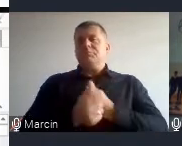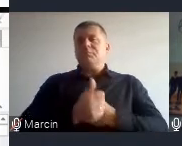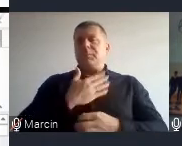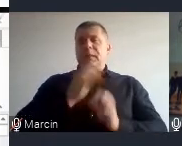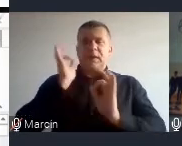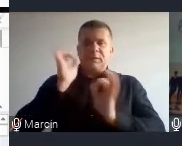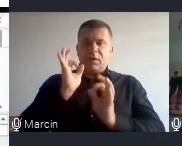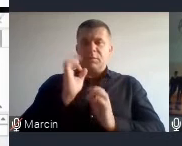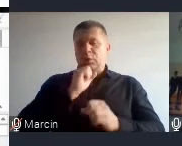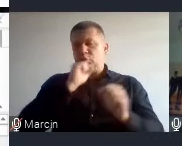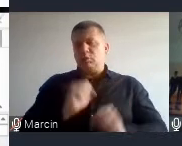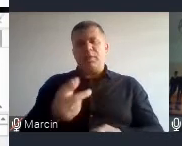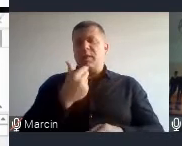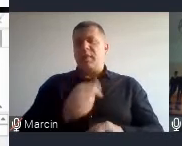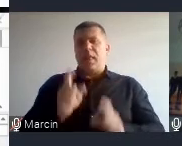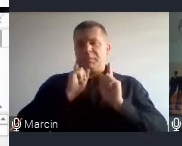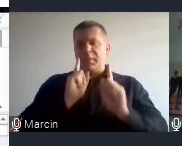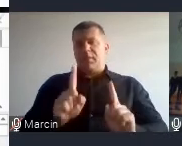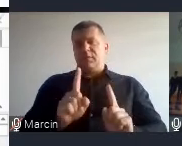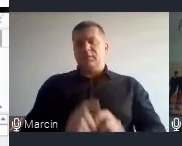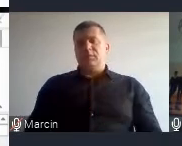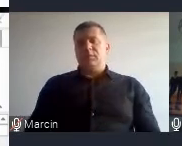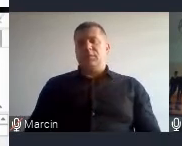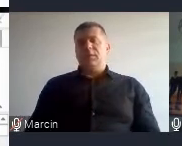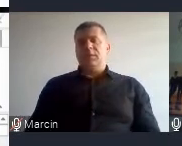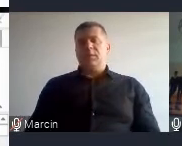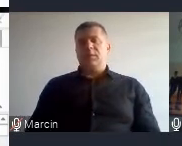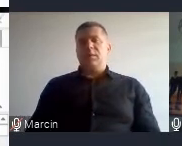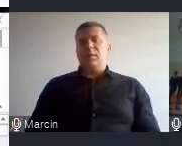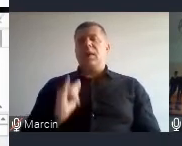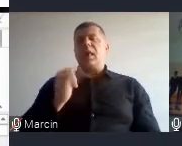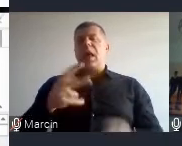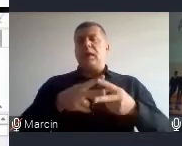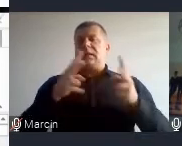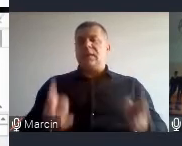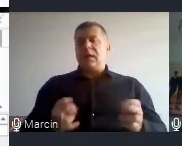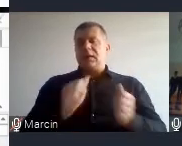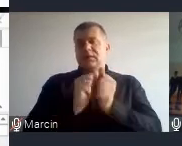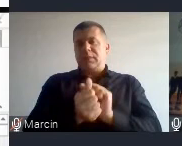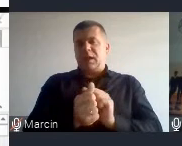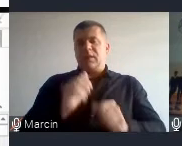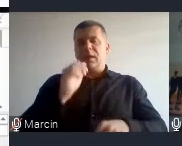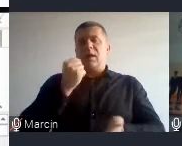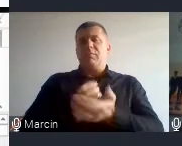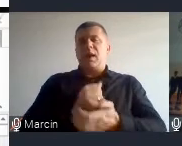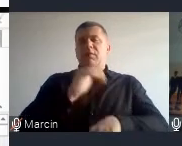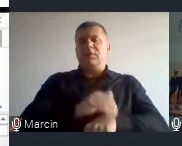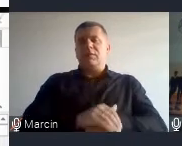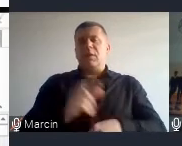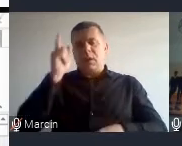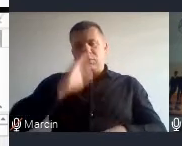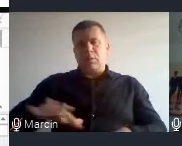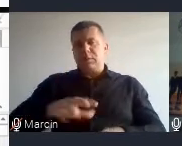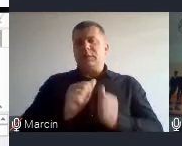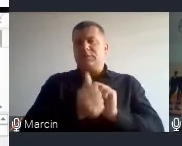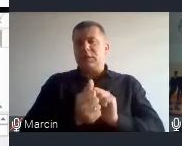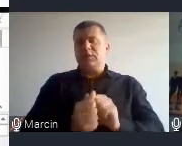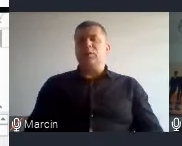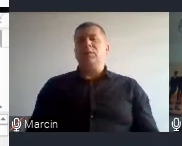które są zupełnie nieprawdziwe na temat tego w jakim zakresie te zmiany w prawie zamówień publicznych zaszły czy w zasadzie konkurencyjności.